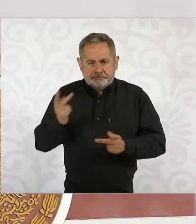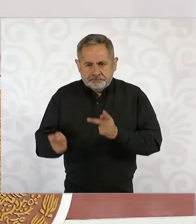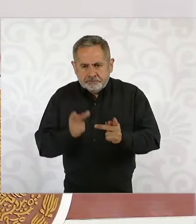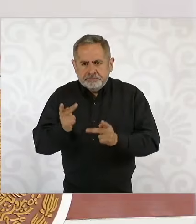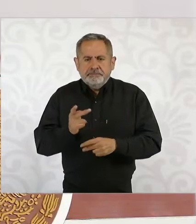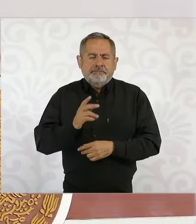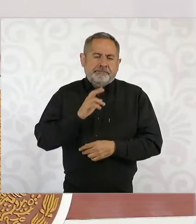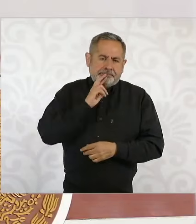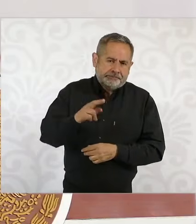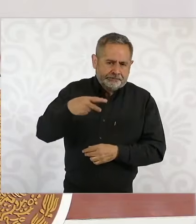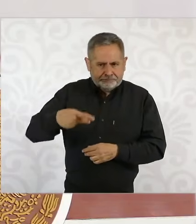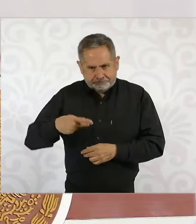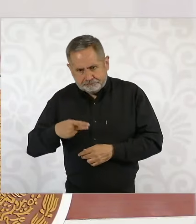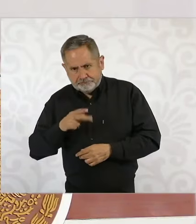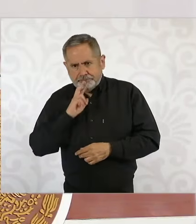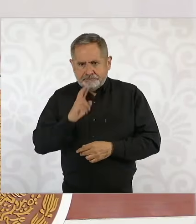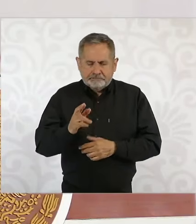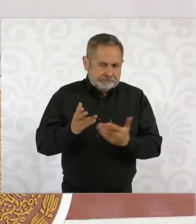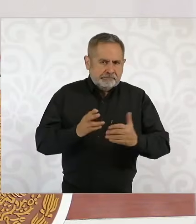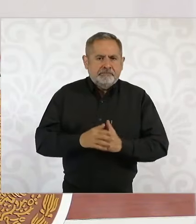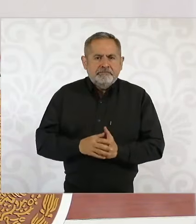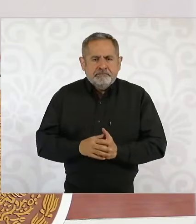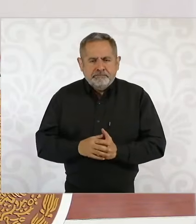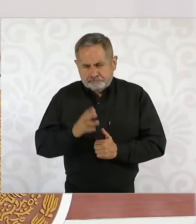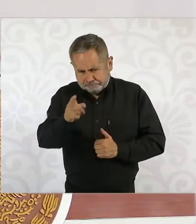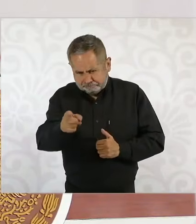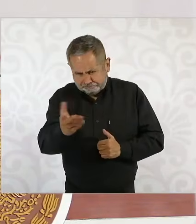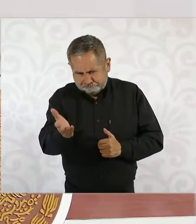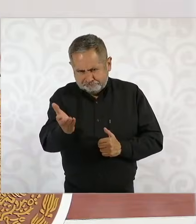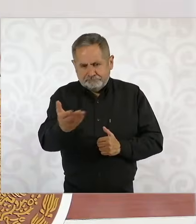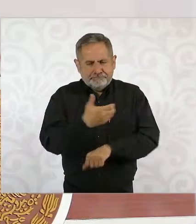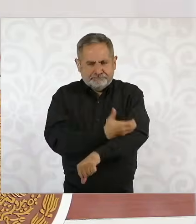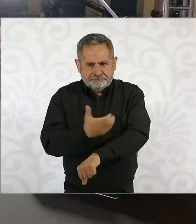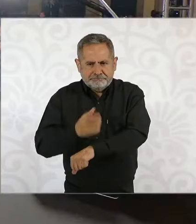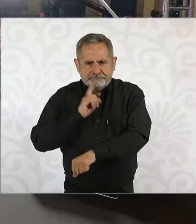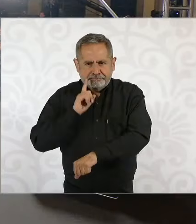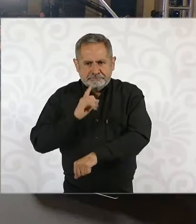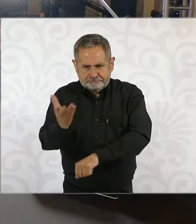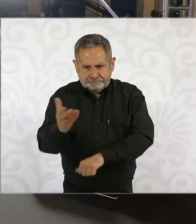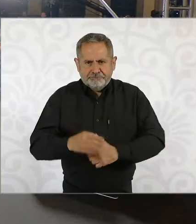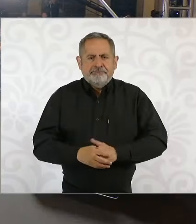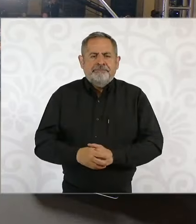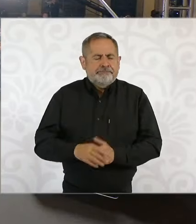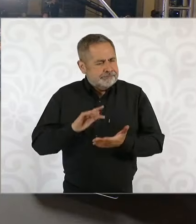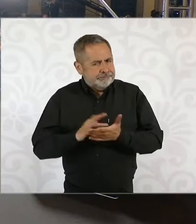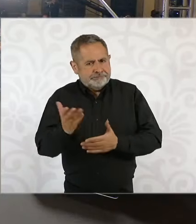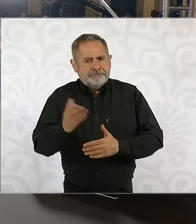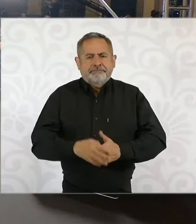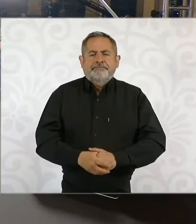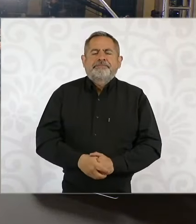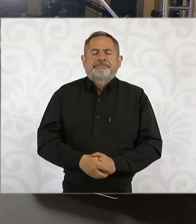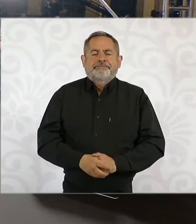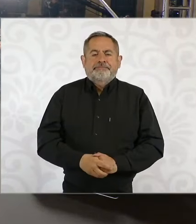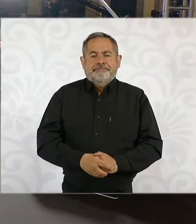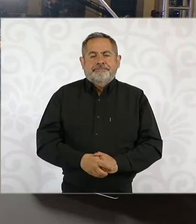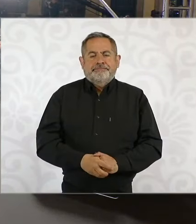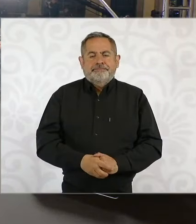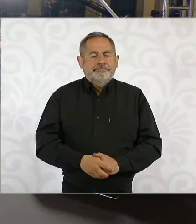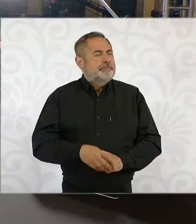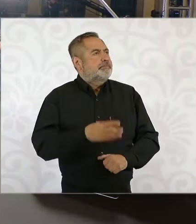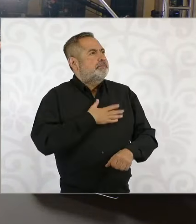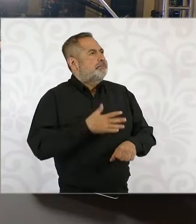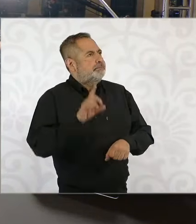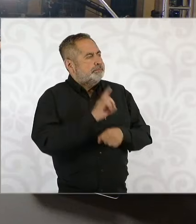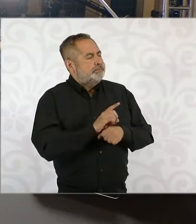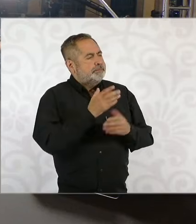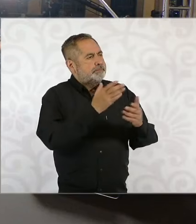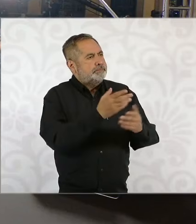preguntas. Este, adelante, por favor, compañera. Gracias. Muy buenos días, eh, secretaria,